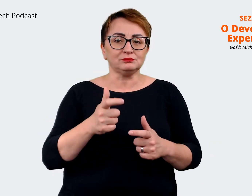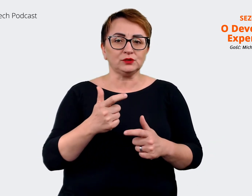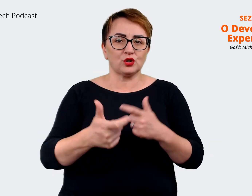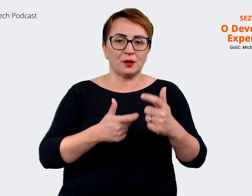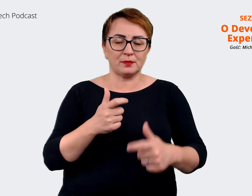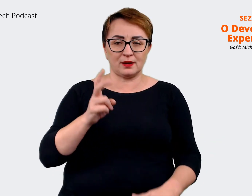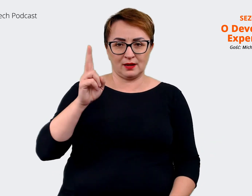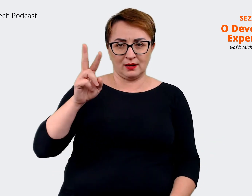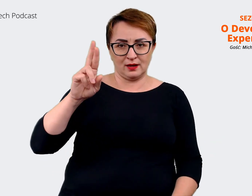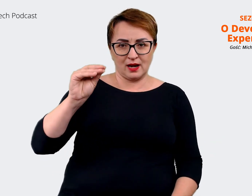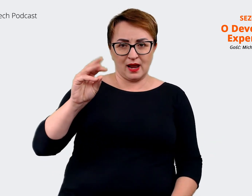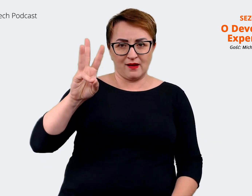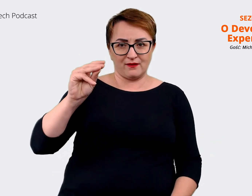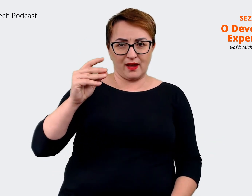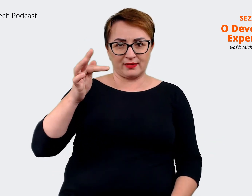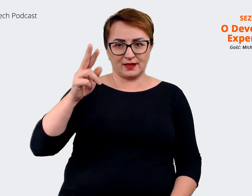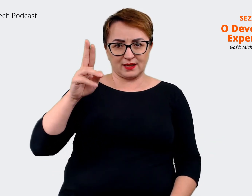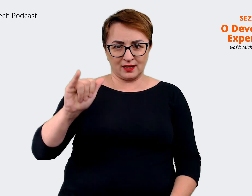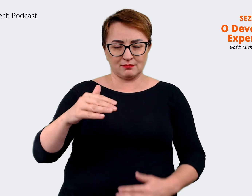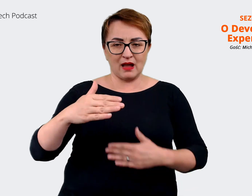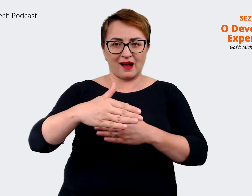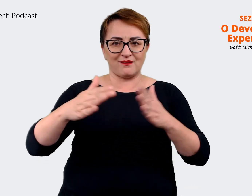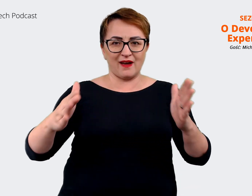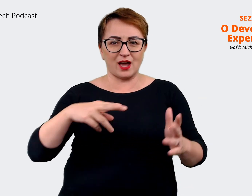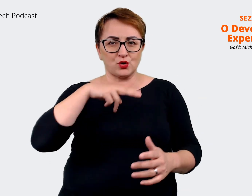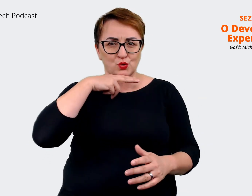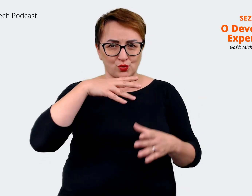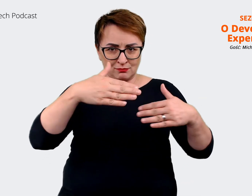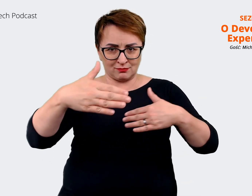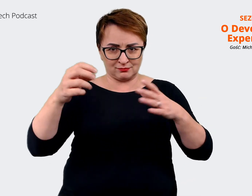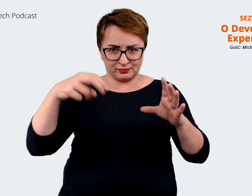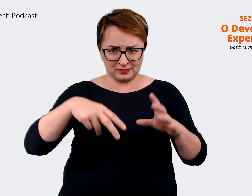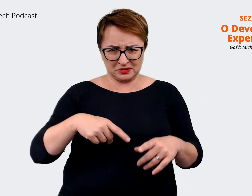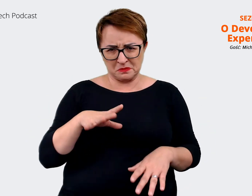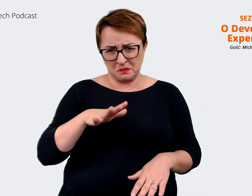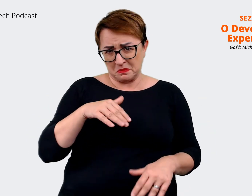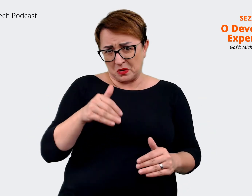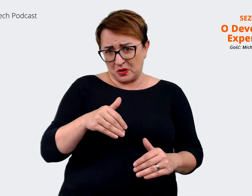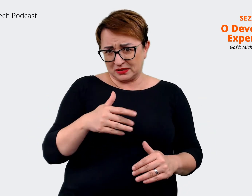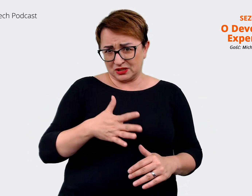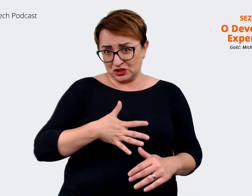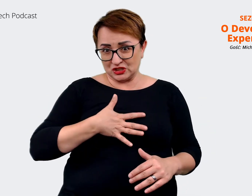brzmi to ciekawie. Mnie też to na początku, że tak powiem nie jarało, ale jest zaskakująco ciekawe do